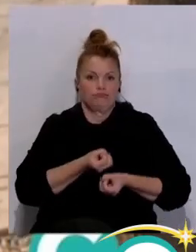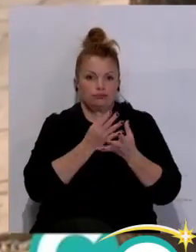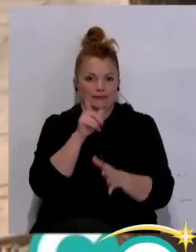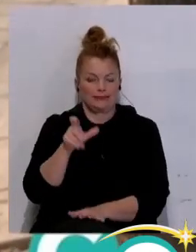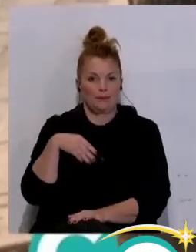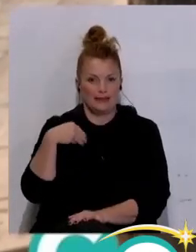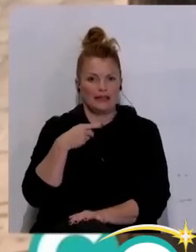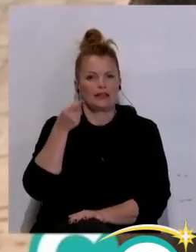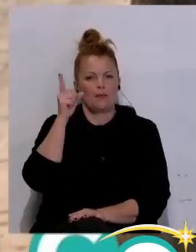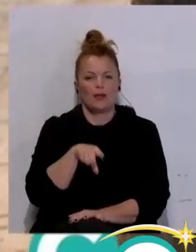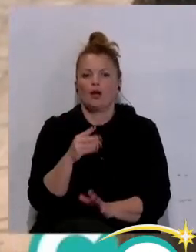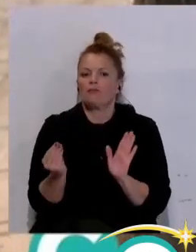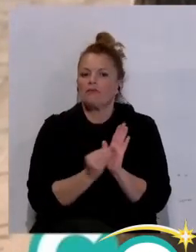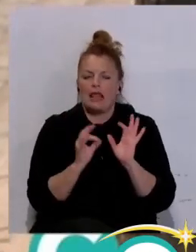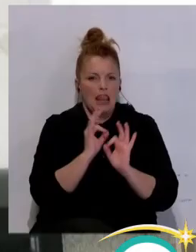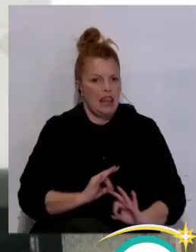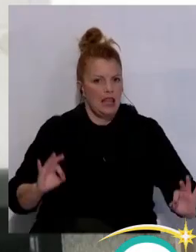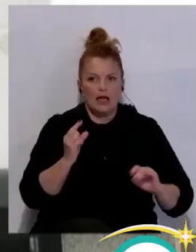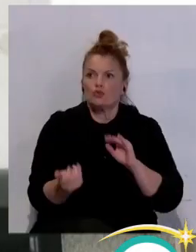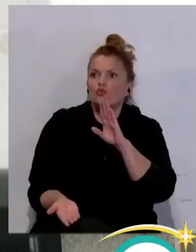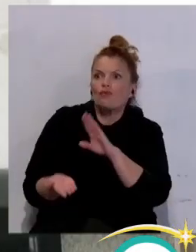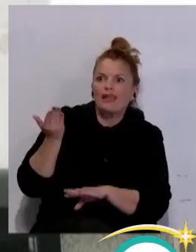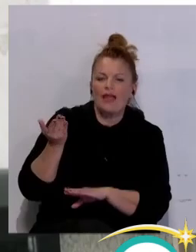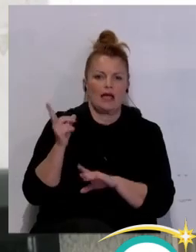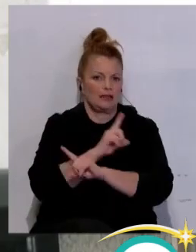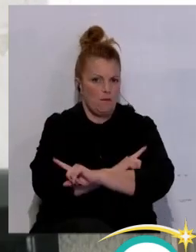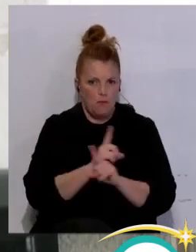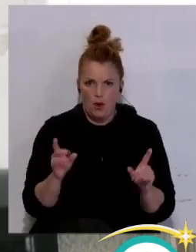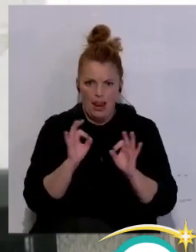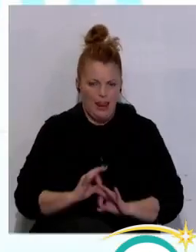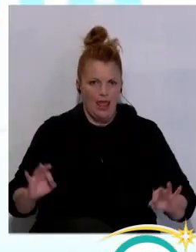tampoco se contempla la subida de la tarifa como medida disuasoria señalando que se han